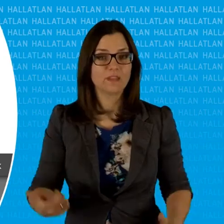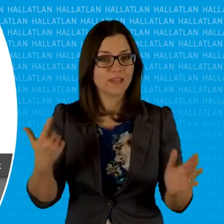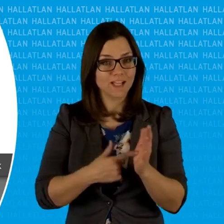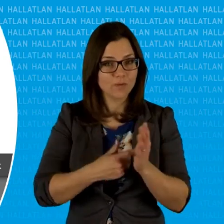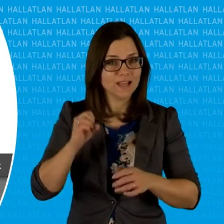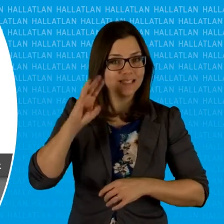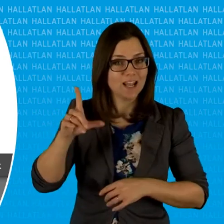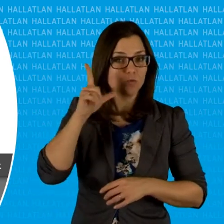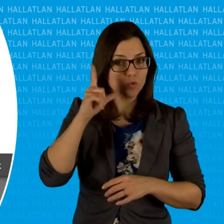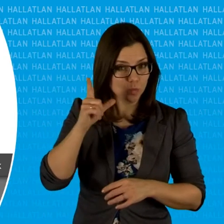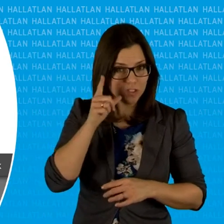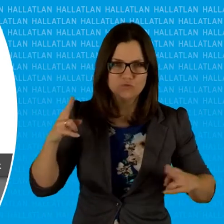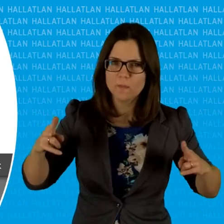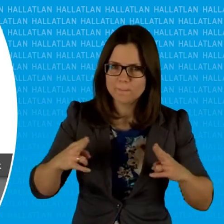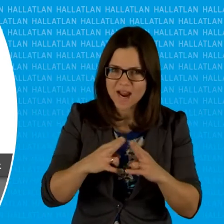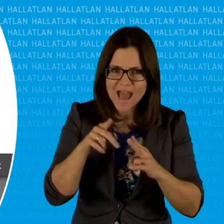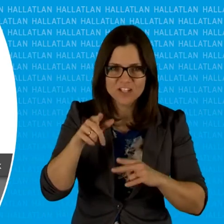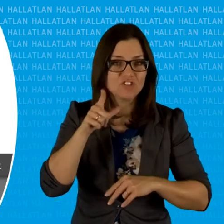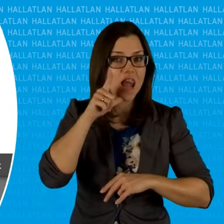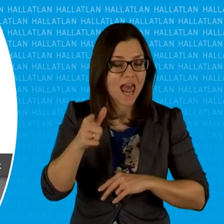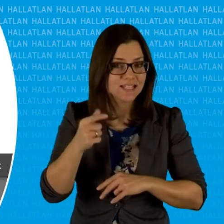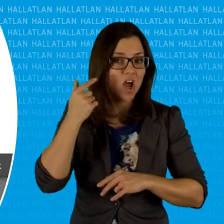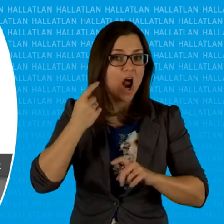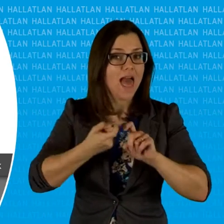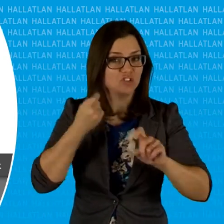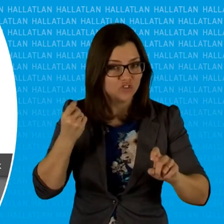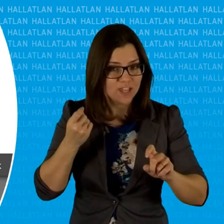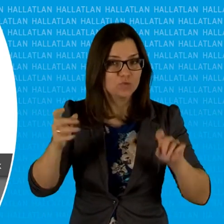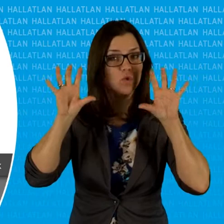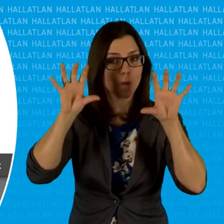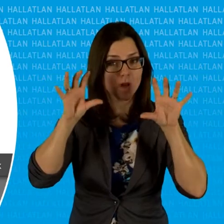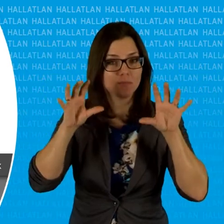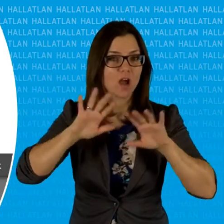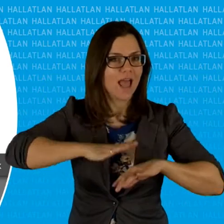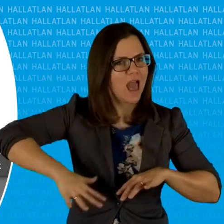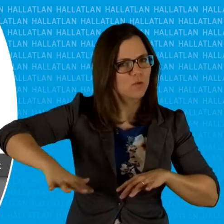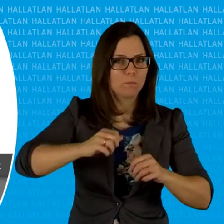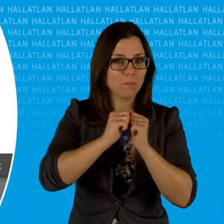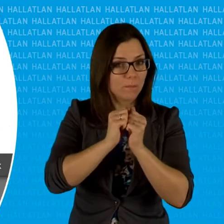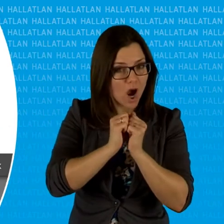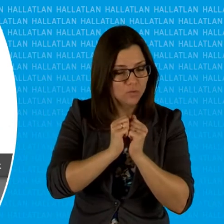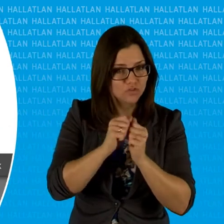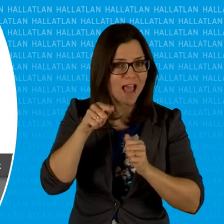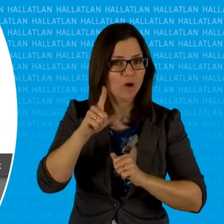2015. júliusában, Párizsban rendezik a Hallássérült Röplabda Európa-bajnokságot,